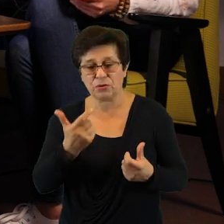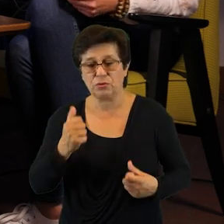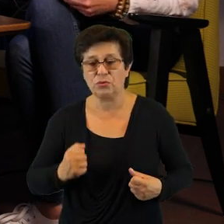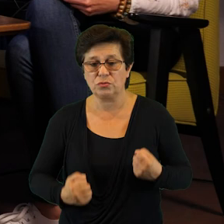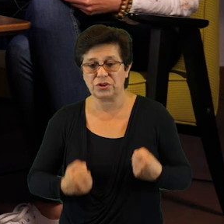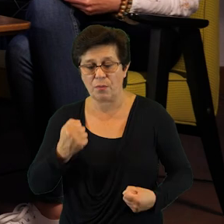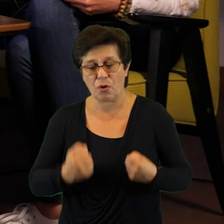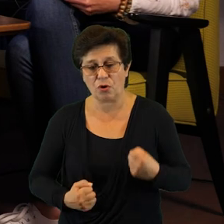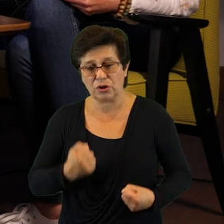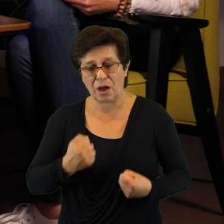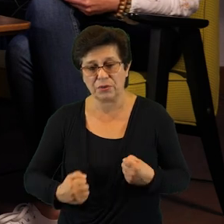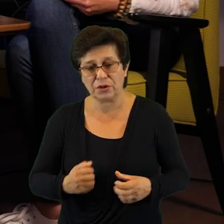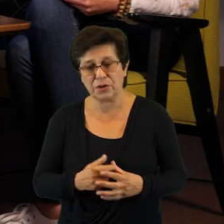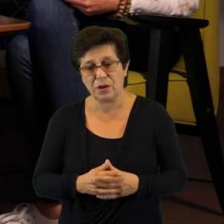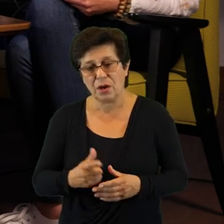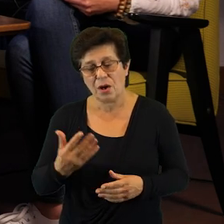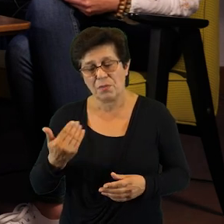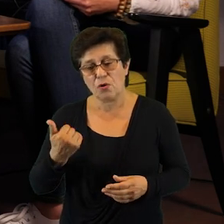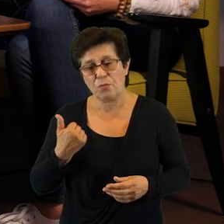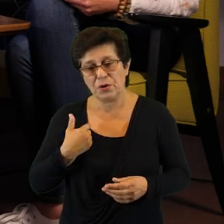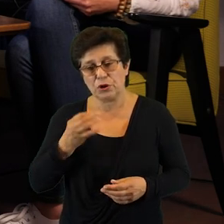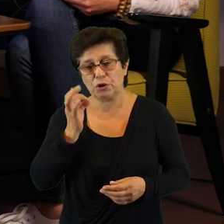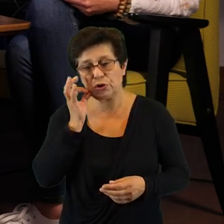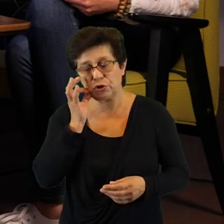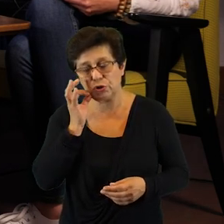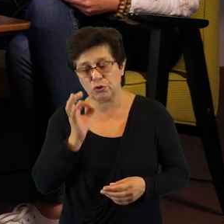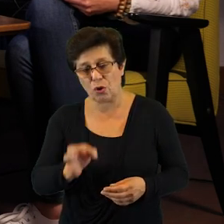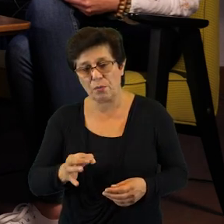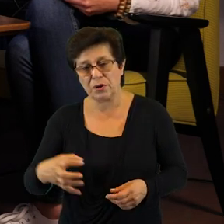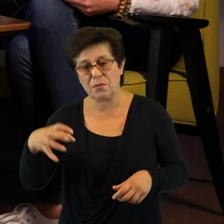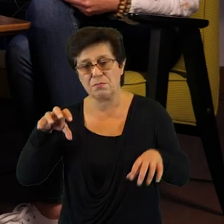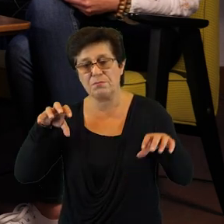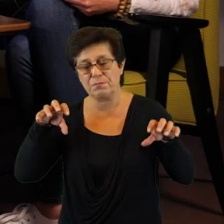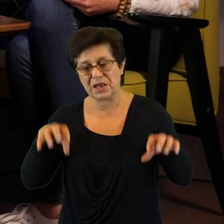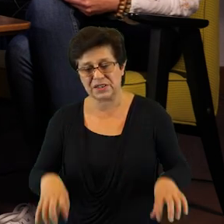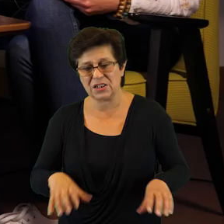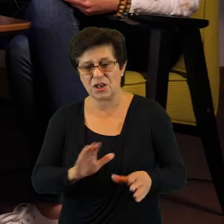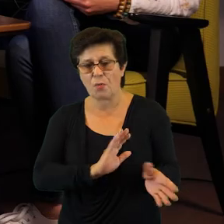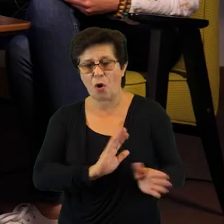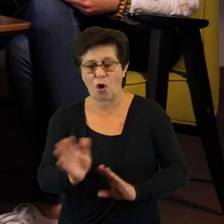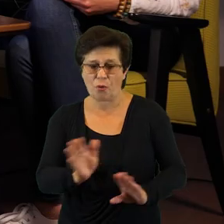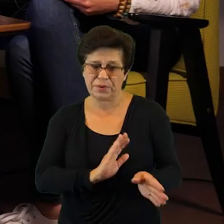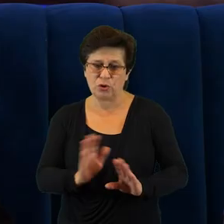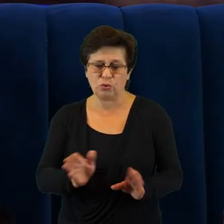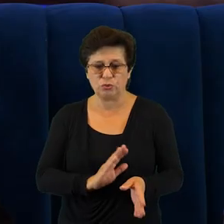albo przynajmniej takim prezesem honorowym, duchem opiekuńczym jako senior i tak dalej KOR-u.